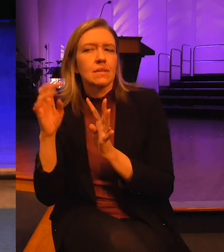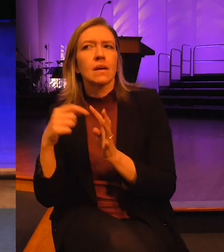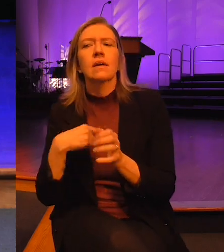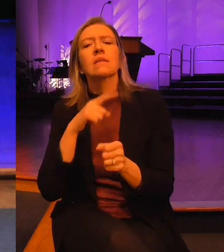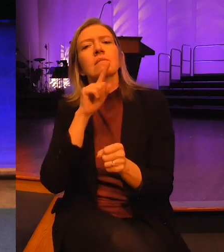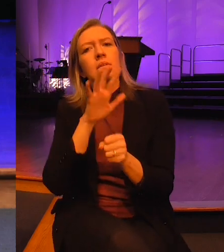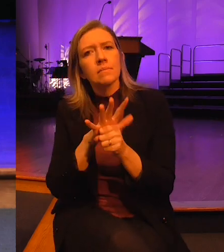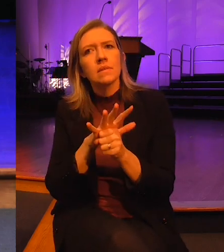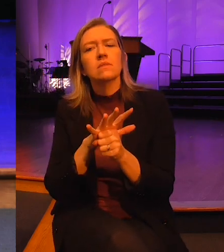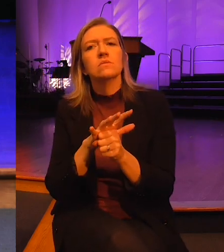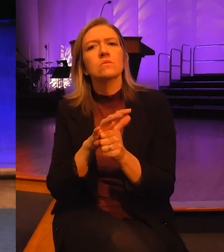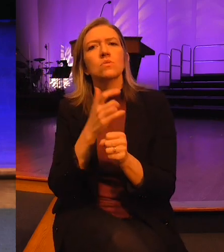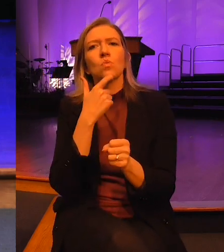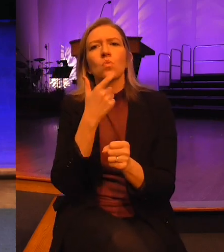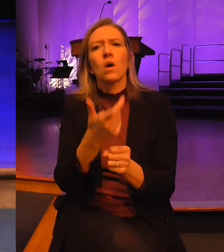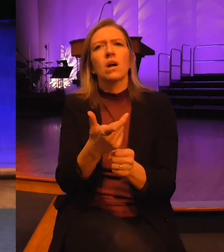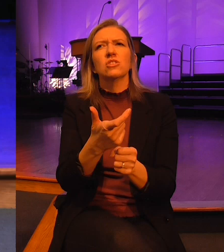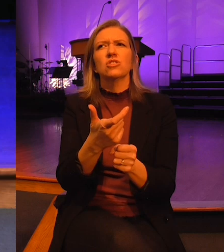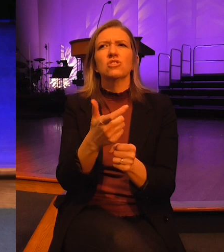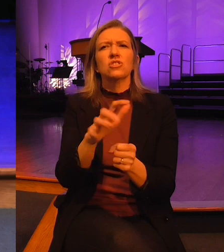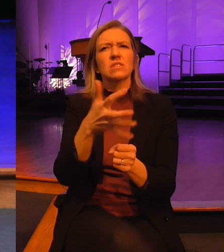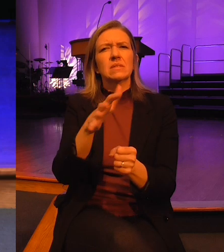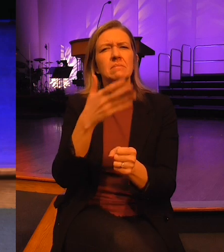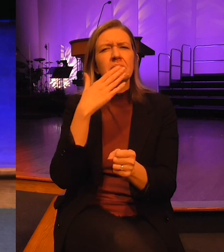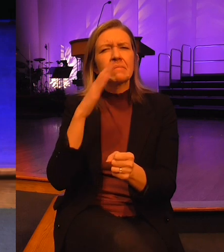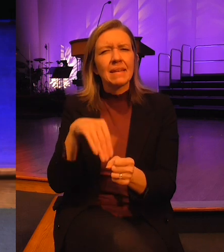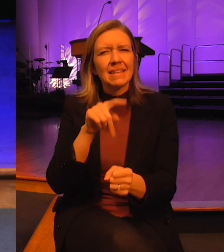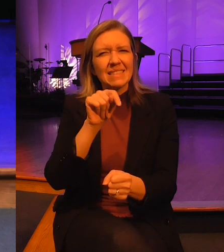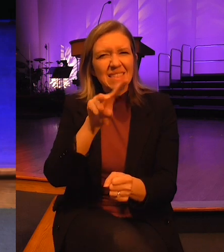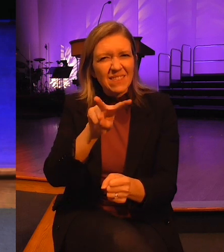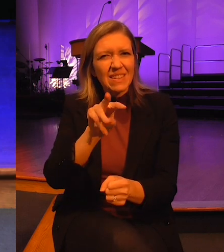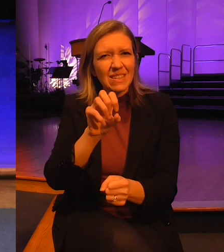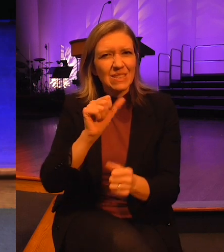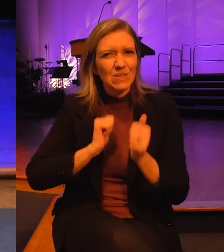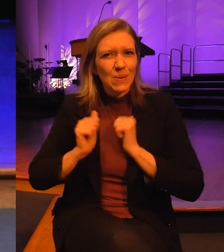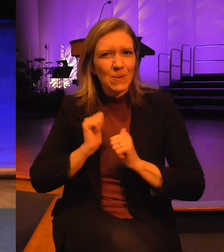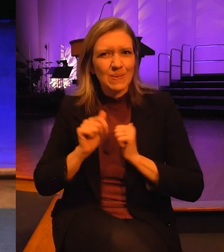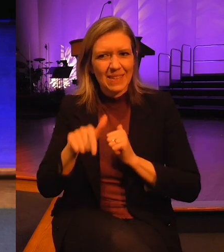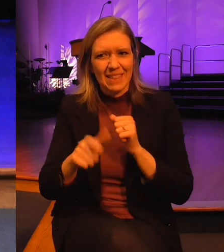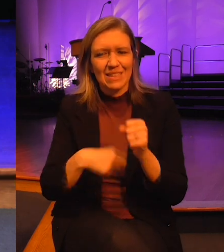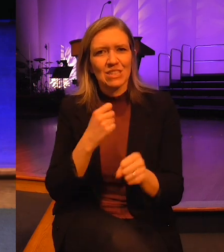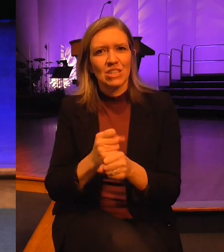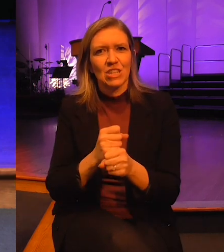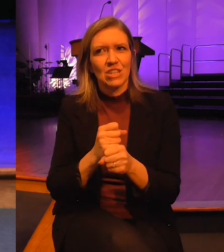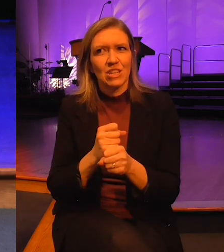ver programas de televisión malos este año como un snob ante ese tipo de cosas. Pienso: "No voy